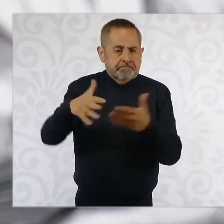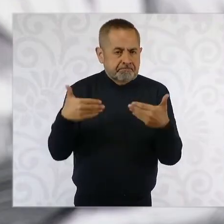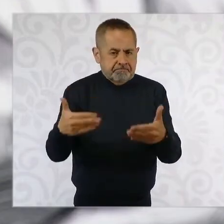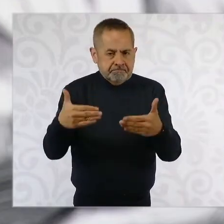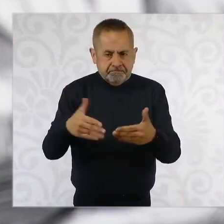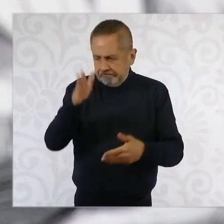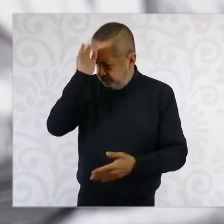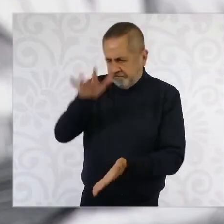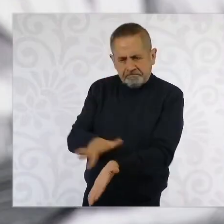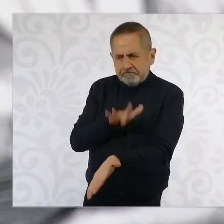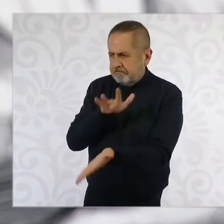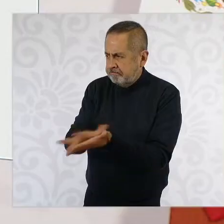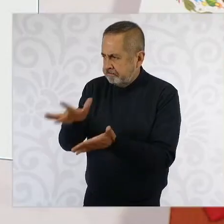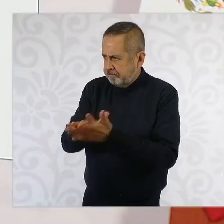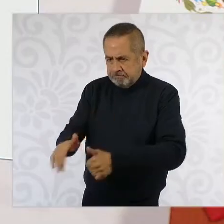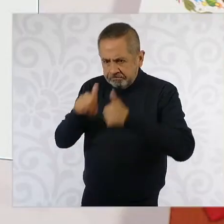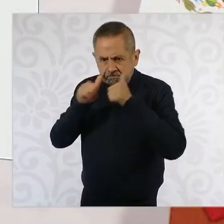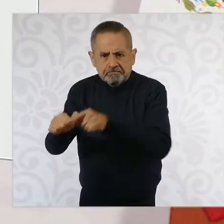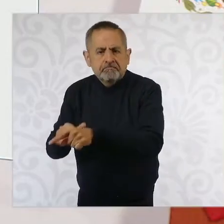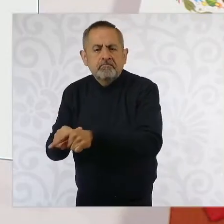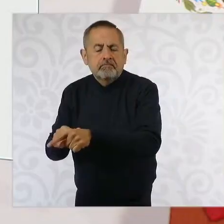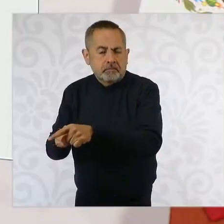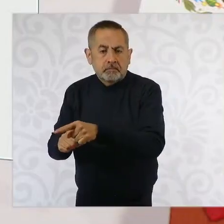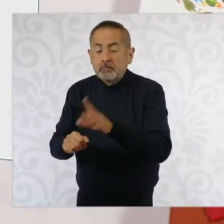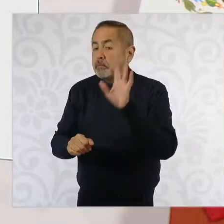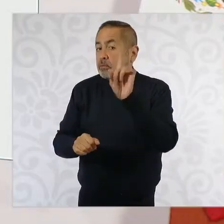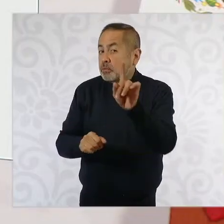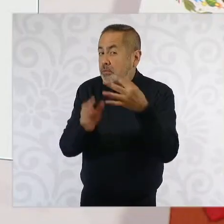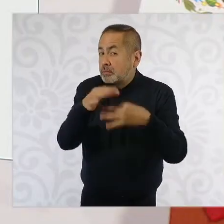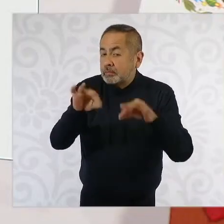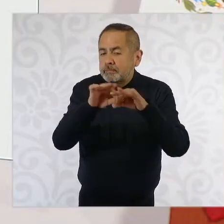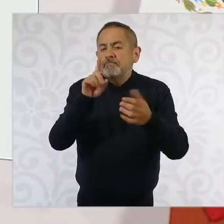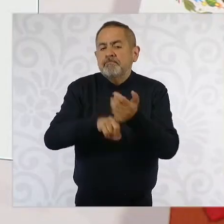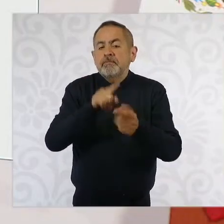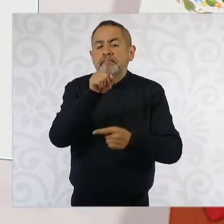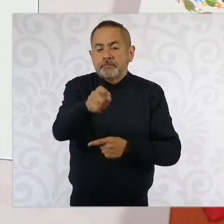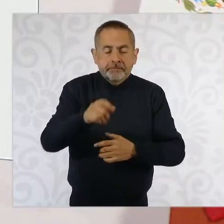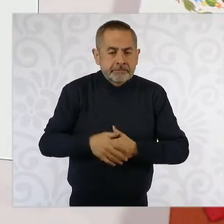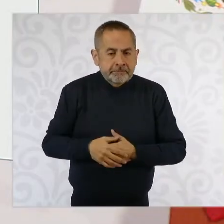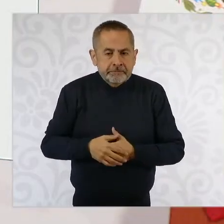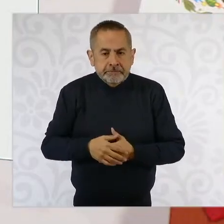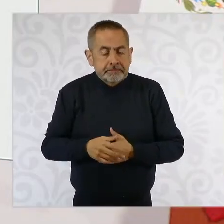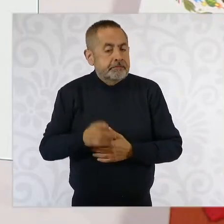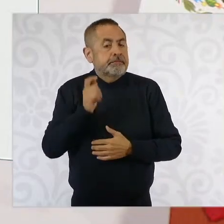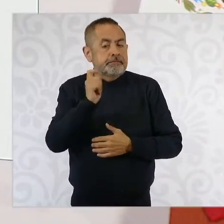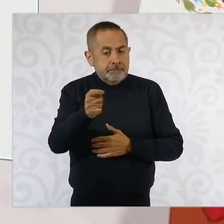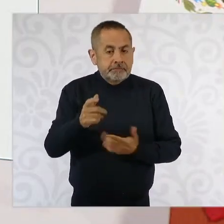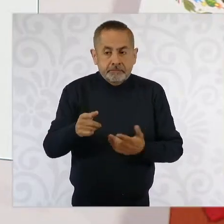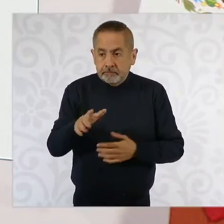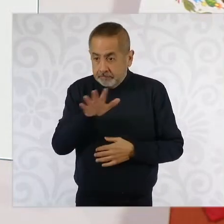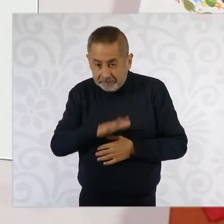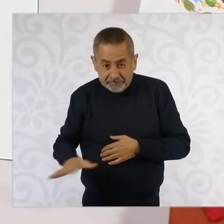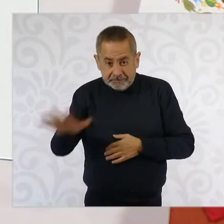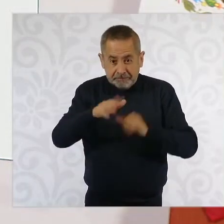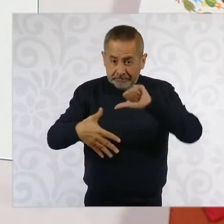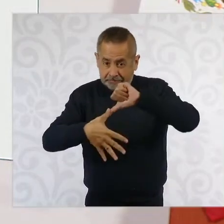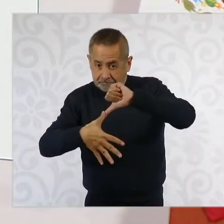también que es importante que es el fondo eh en la medida en que los países de América Latina y el